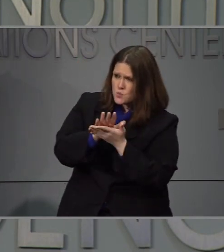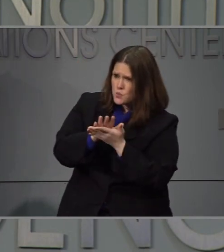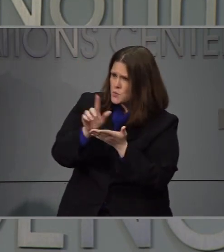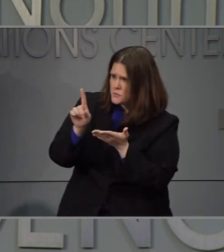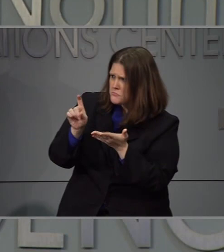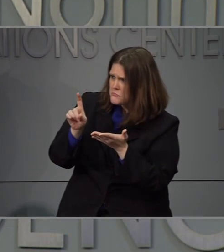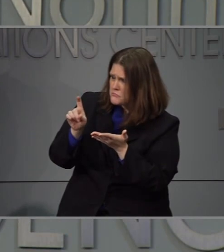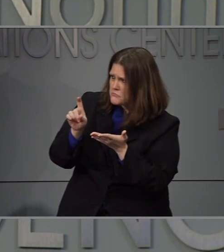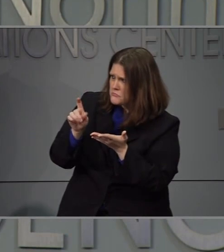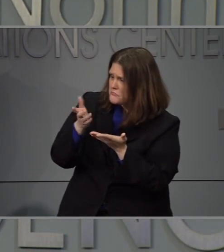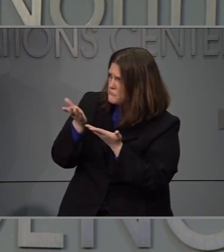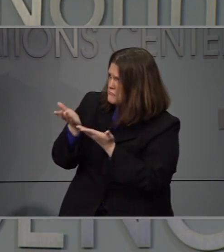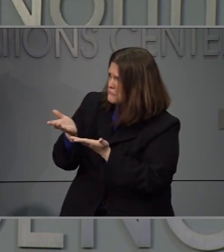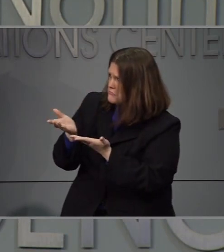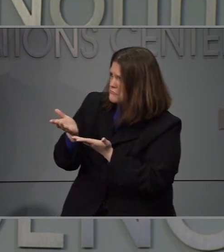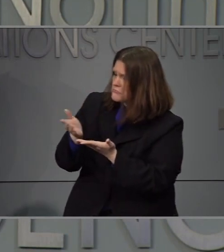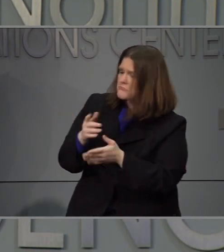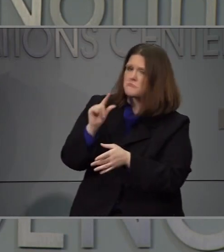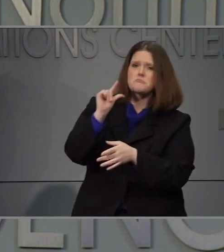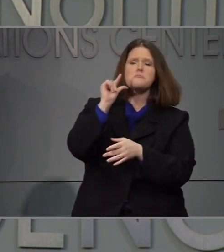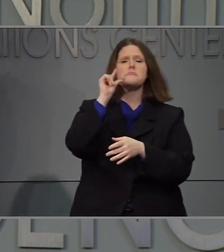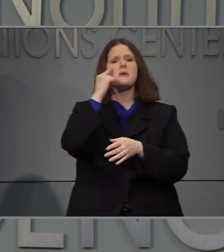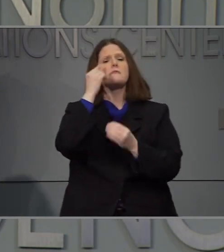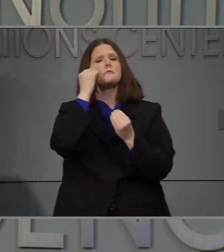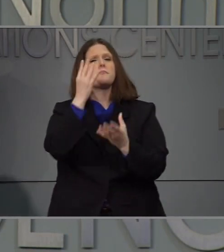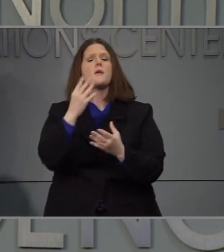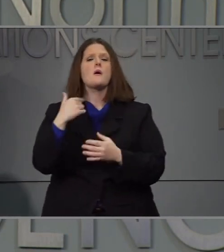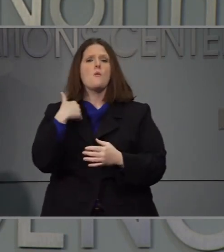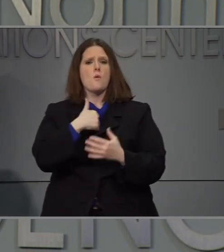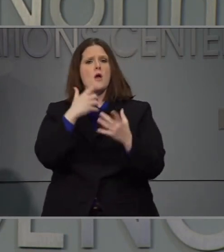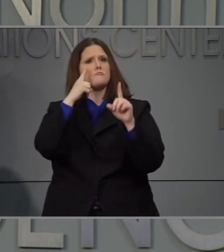Pudieran regresar a instrucción en persona.